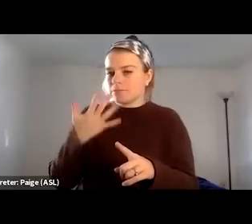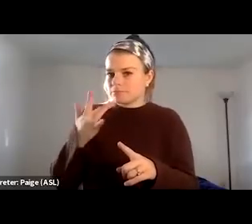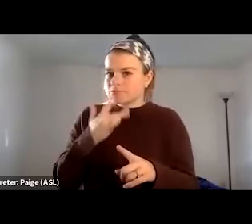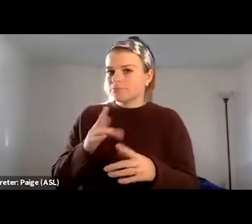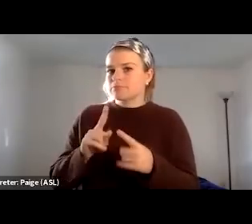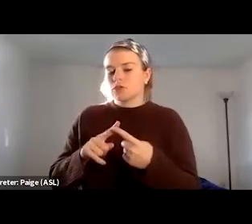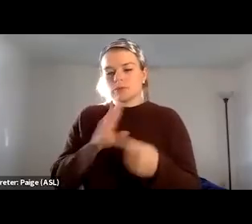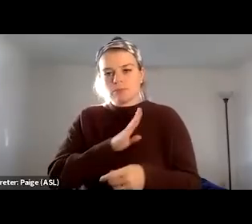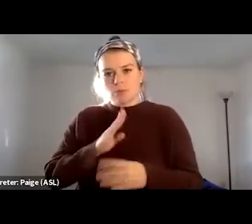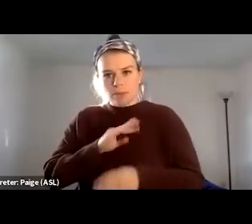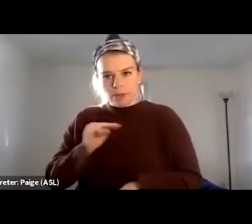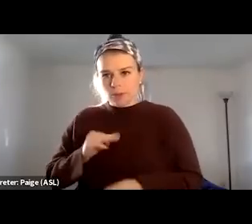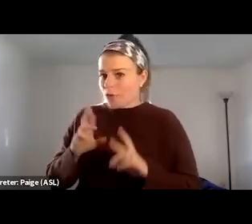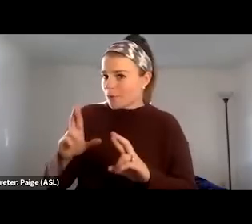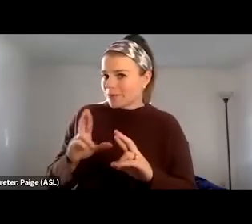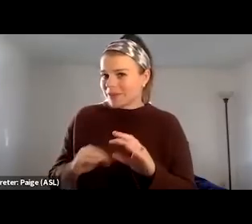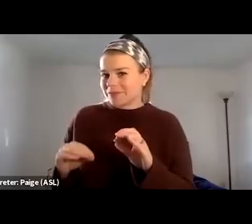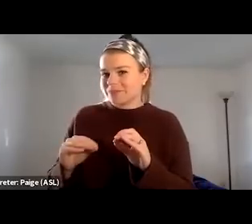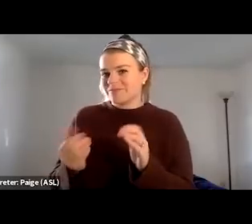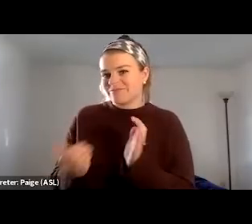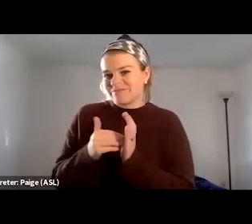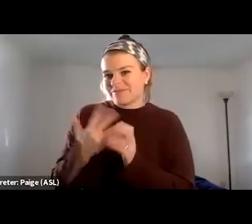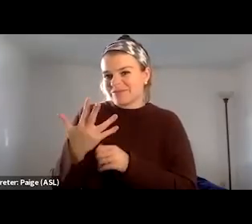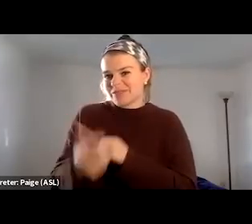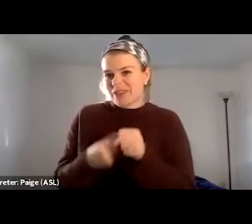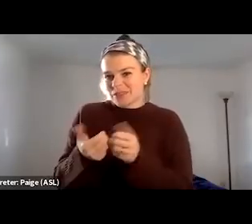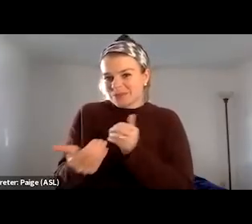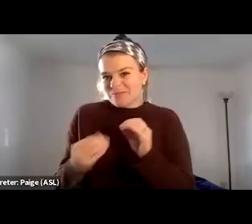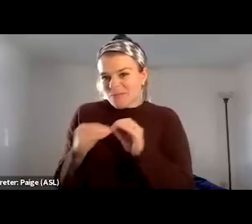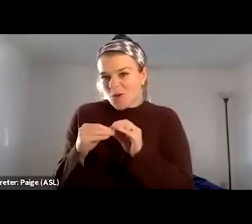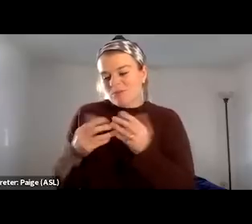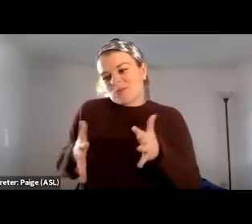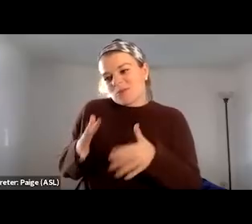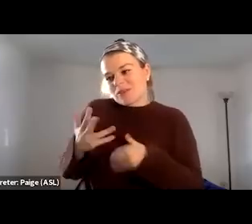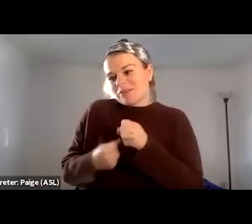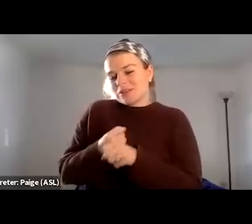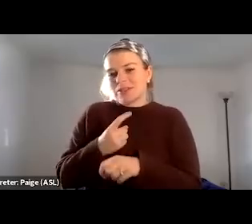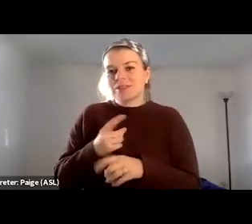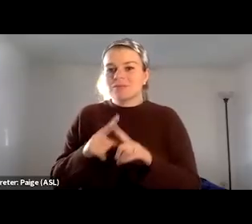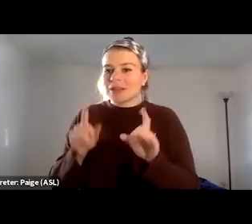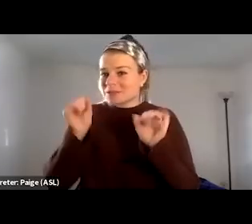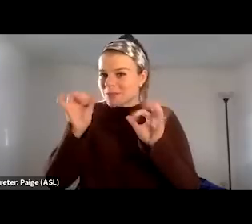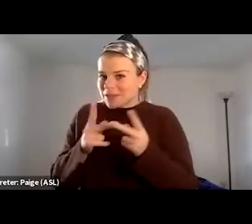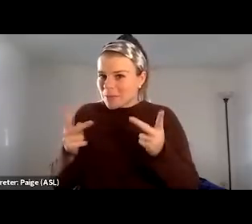y, con suerte, otros cinco años en el futuro. Es un lugar increíble, así que búsquenlo si tienen la oportunidad.